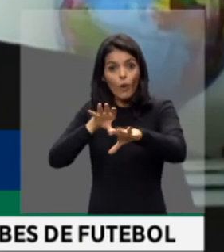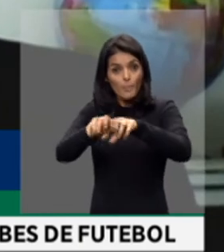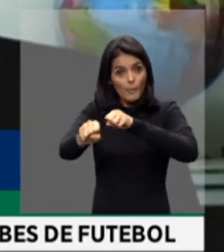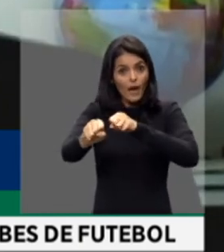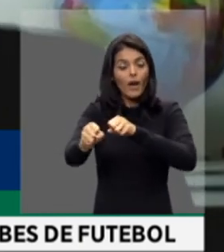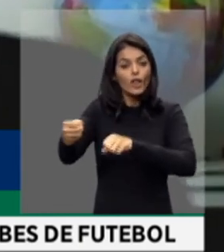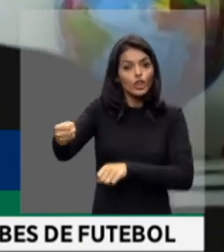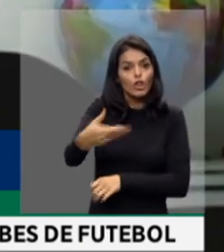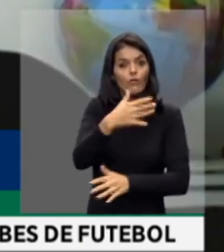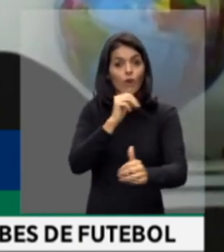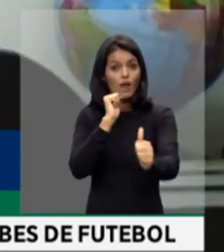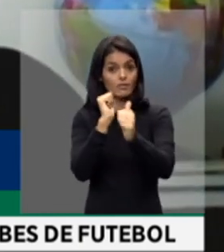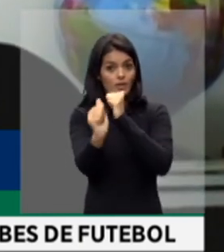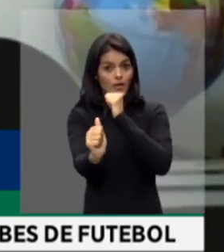SENADO FEZ FOI RECOLOCAR... O ART. 57 NA LEI PELÉ. ENTÃO